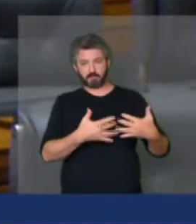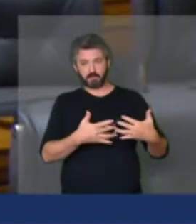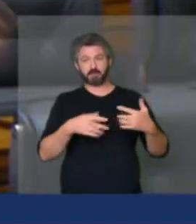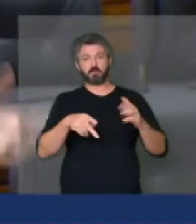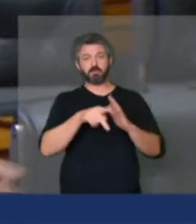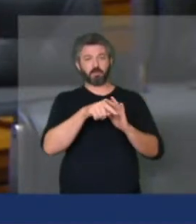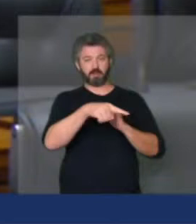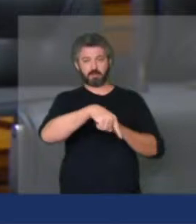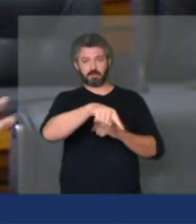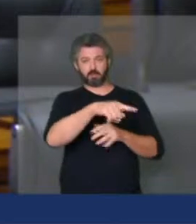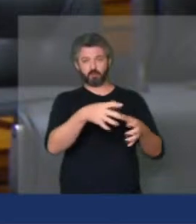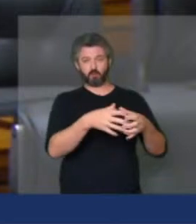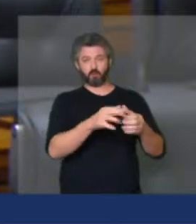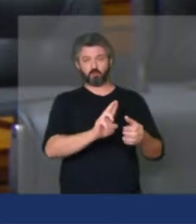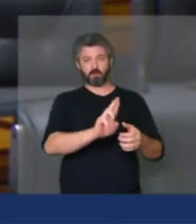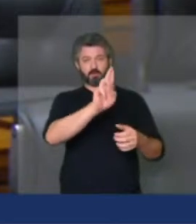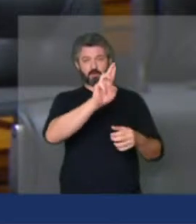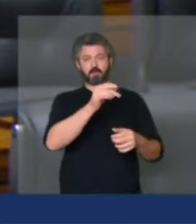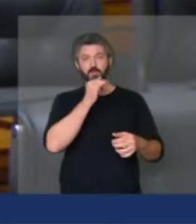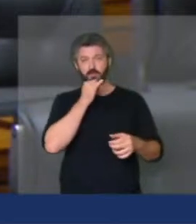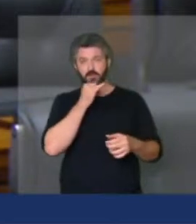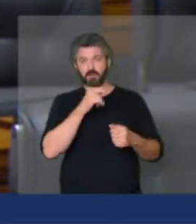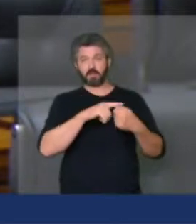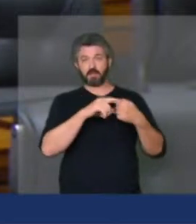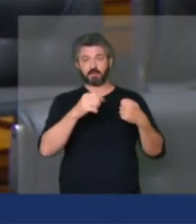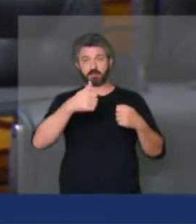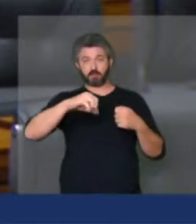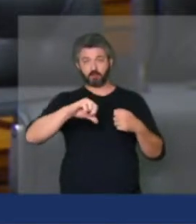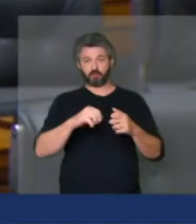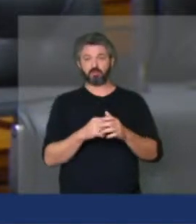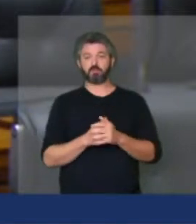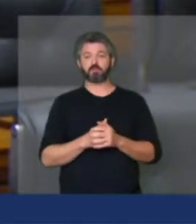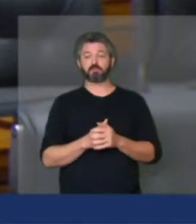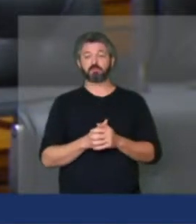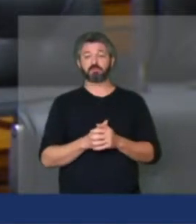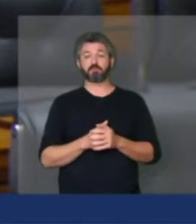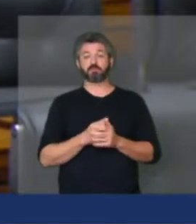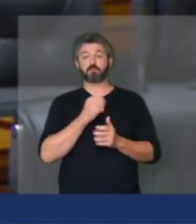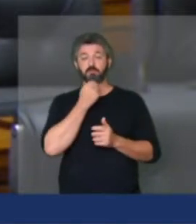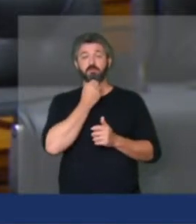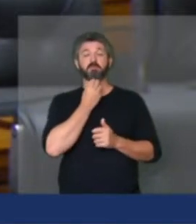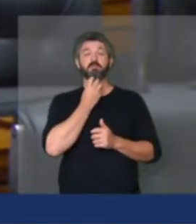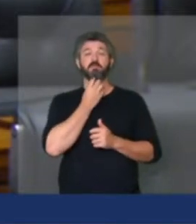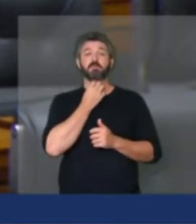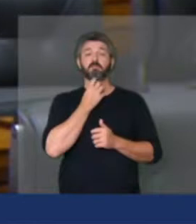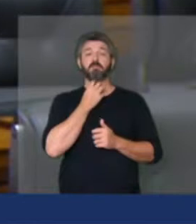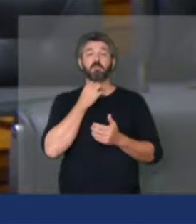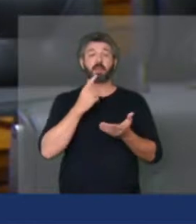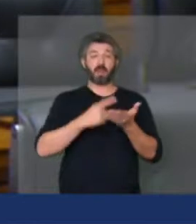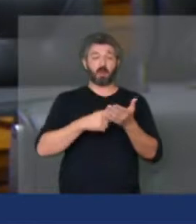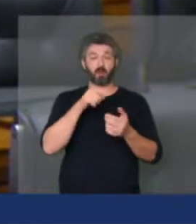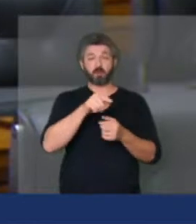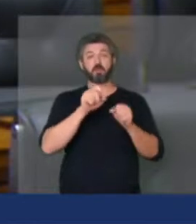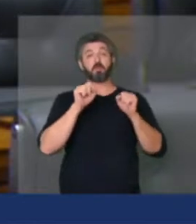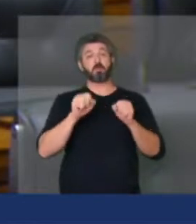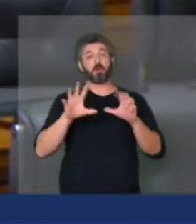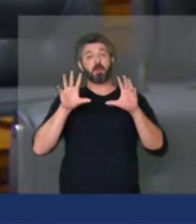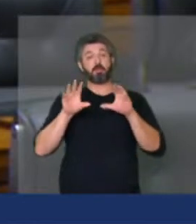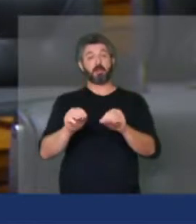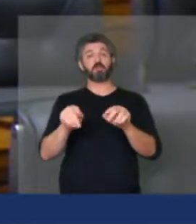[SEM ÁUDIO] É DAS COLOCAÇÕES TRAZIDAS PELA SOCIEDADE CIVIL, REPRESENTADA PELO ARTIGO 19, QUE A CONVENÇÃO POSSA INTERFERIR